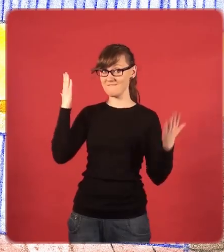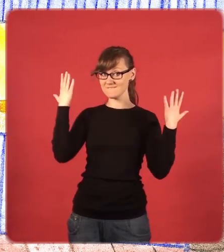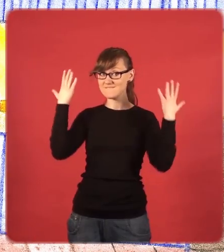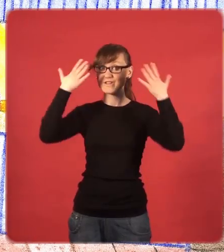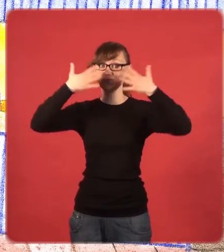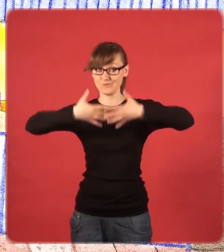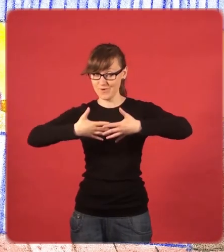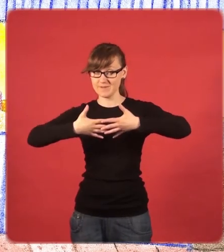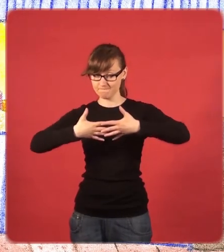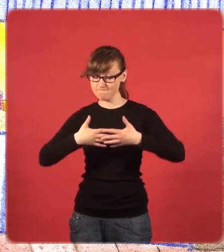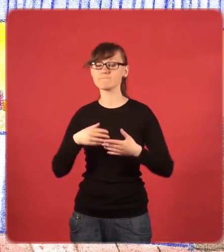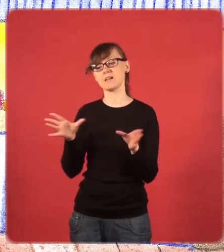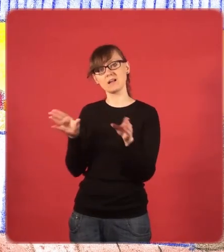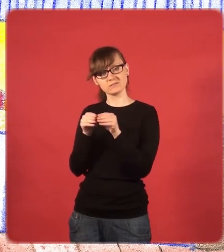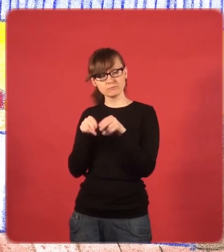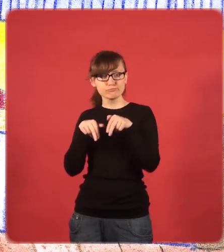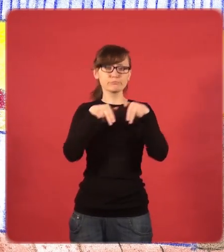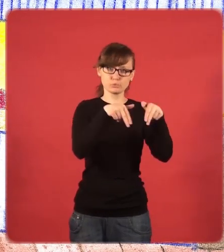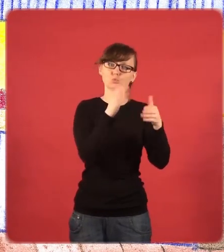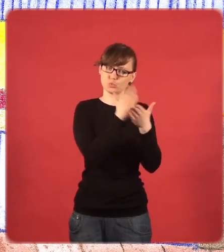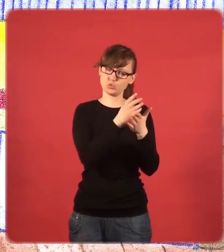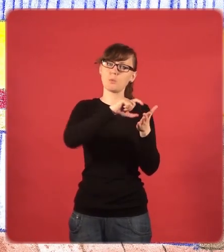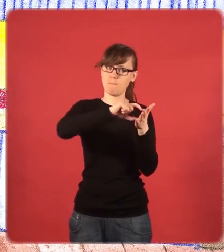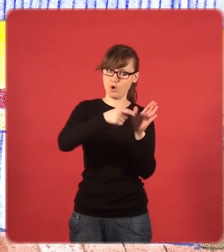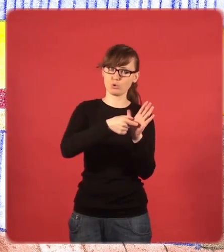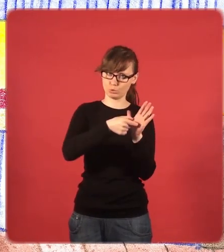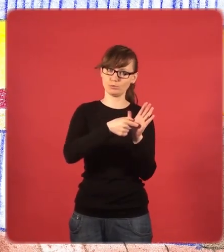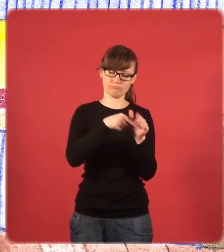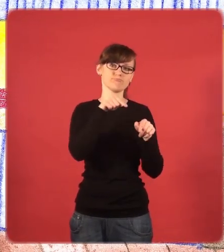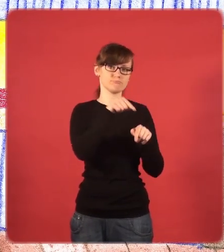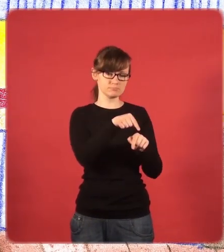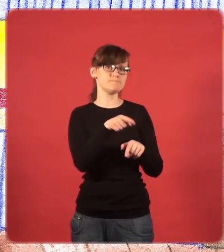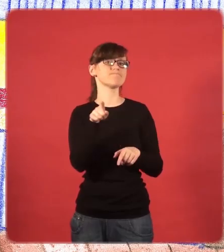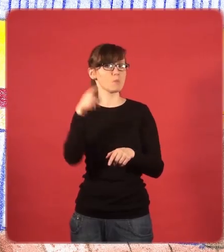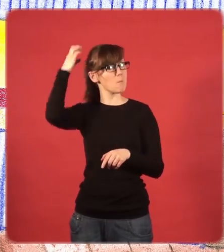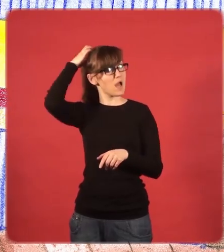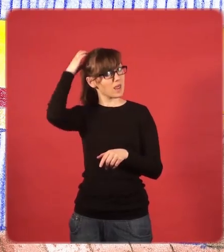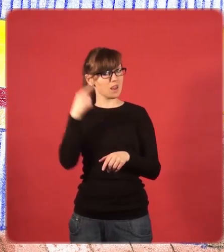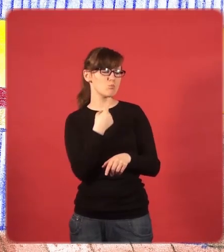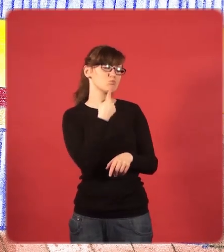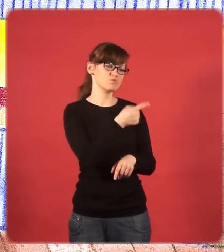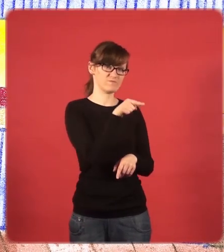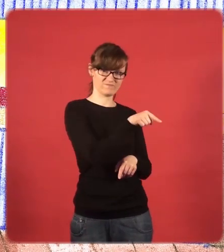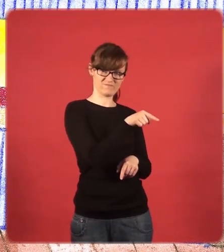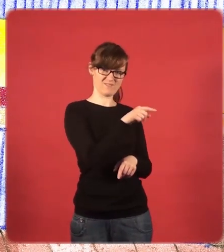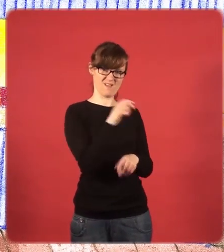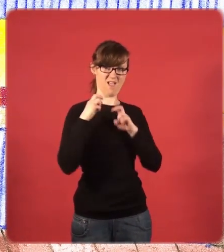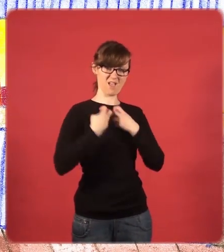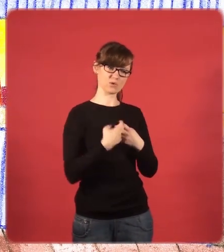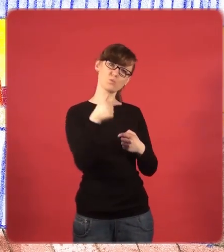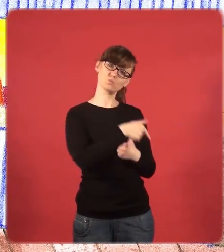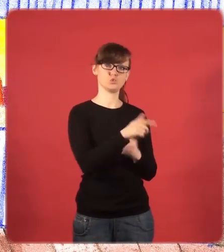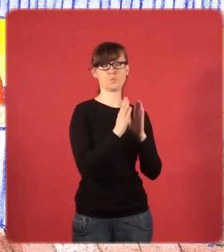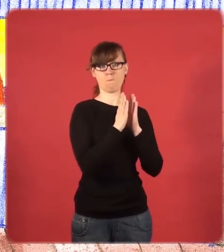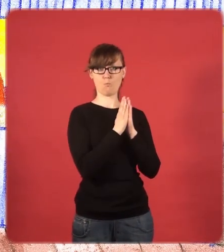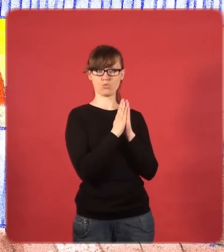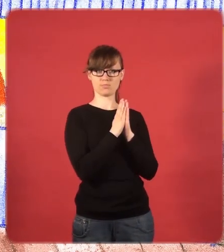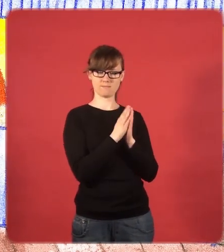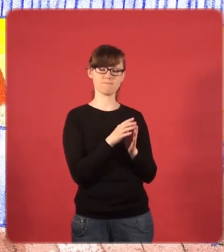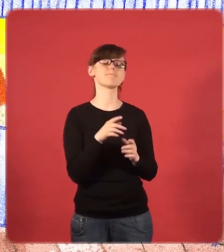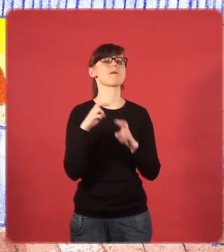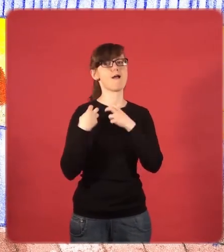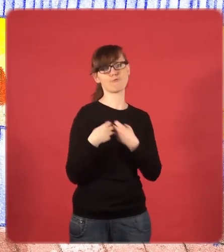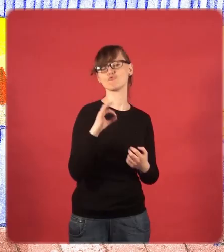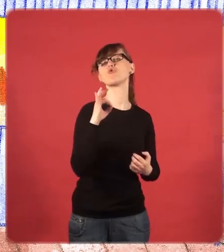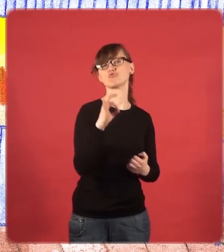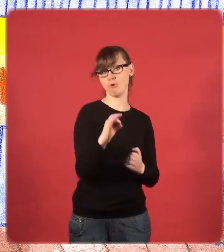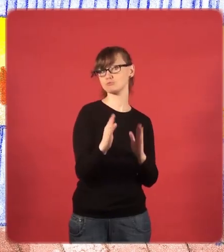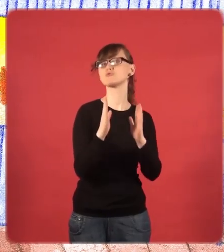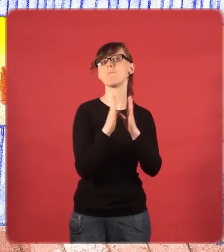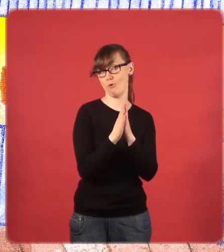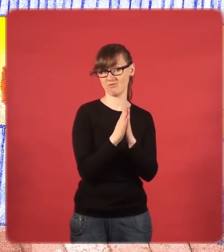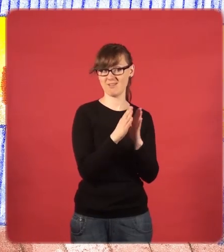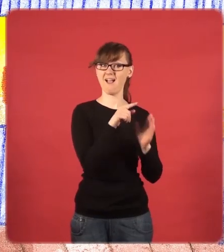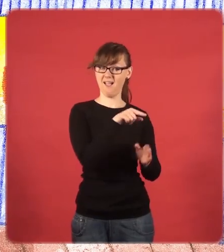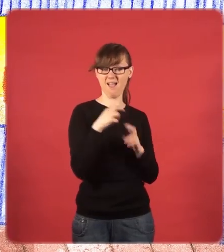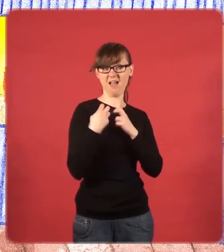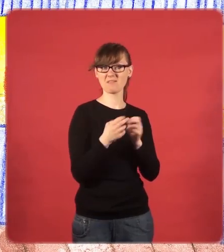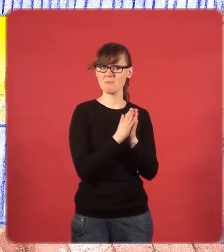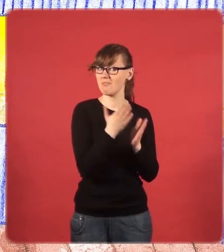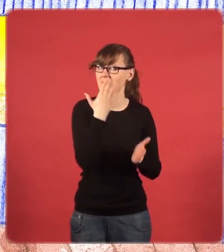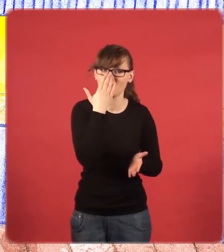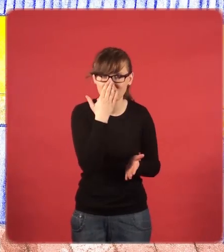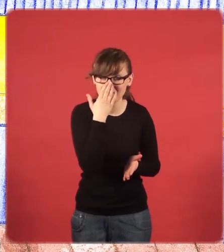Maryla, odprowadzając Anię do jej pokoiku na poddaszu, kazała jej zmówić przed snem modlitwę, co zaskoczyło dziewczynkę.